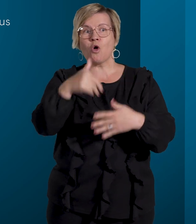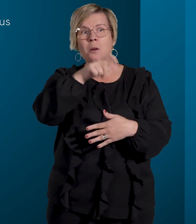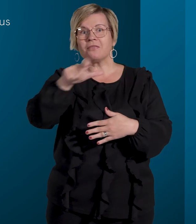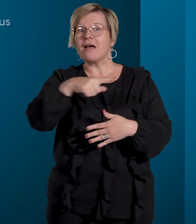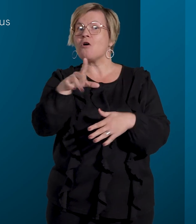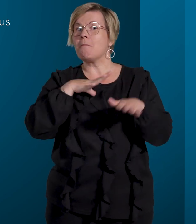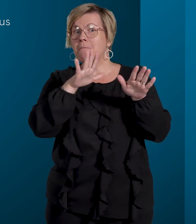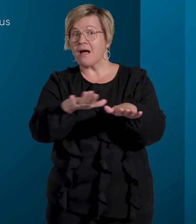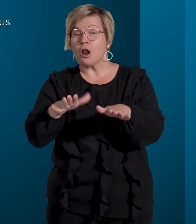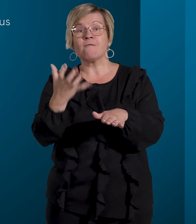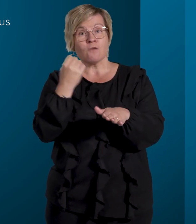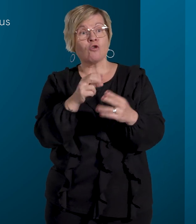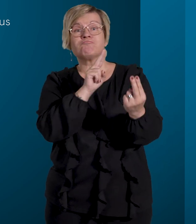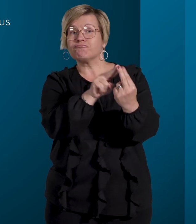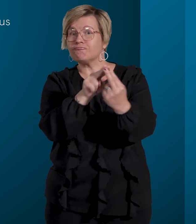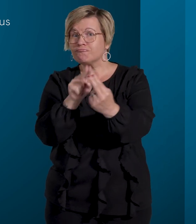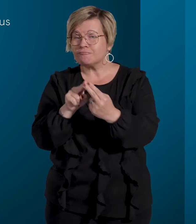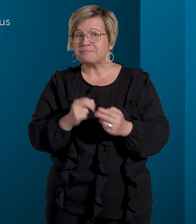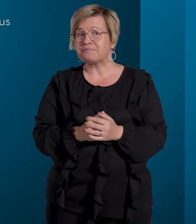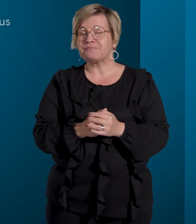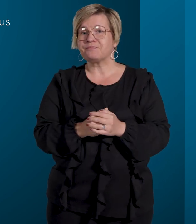ja työntekijät alkavat olla jälleen tavoitettavissa.